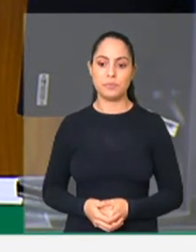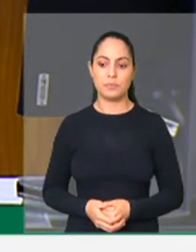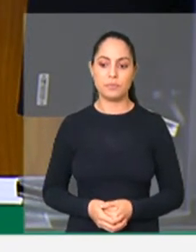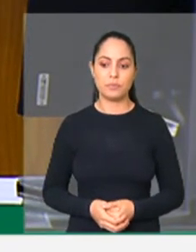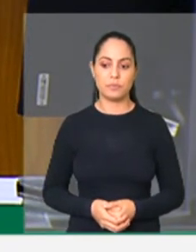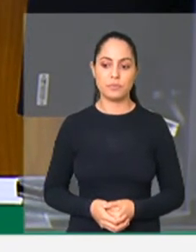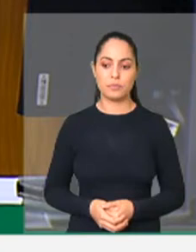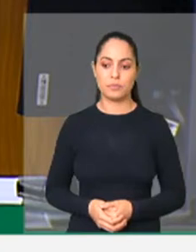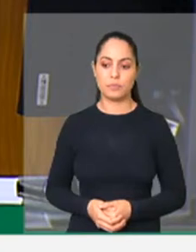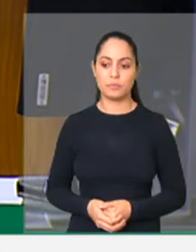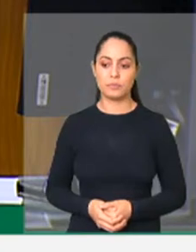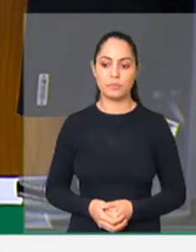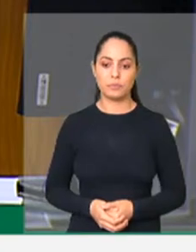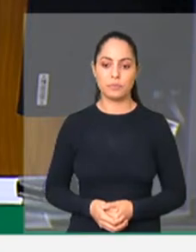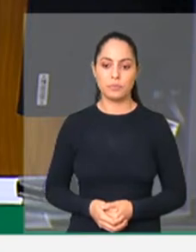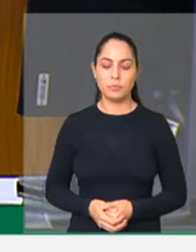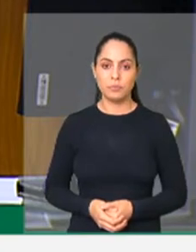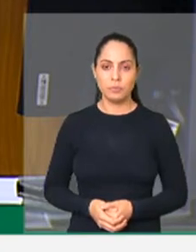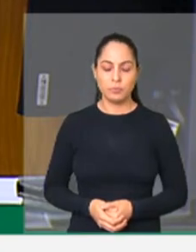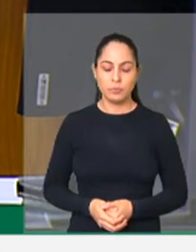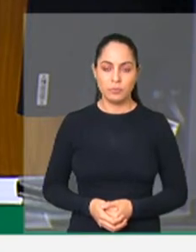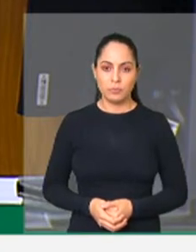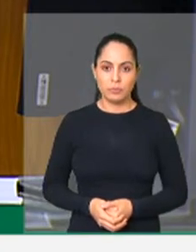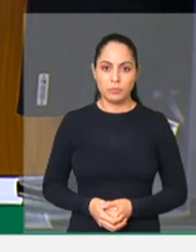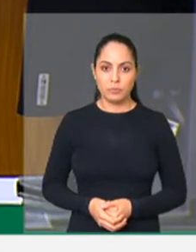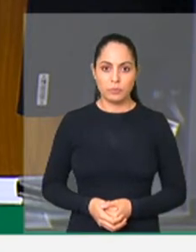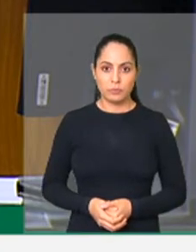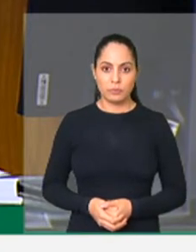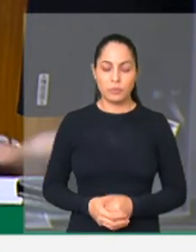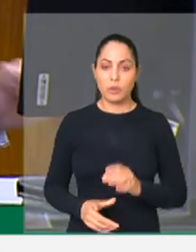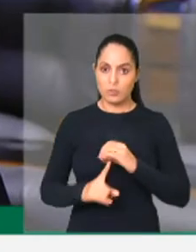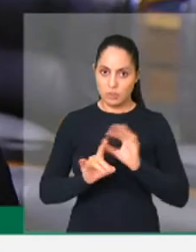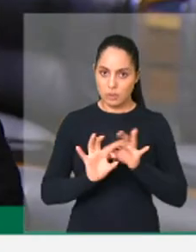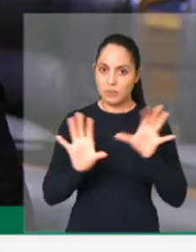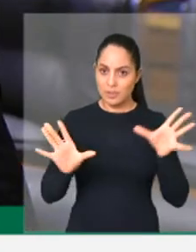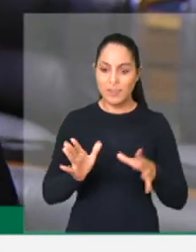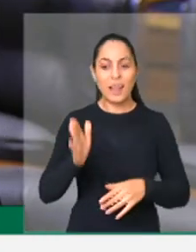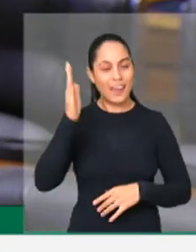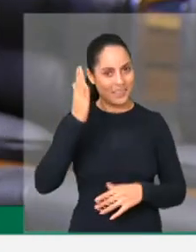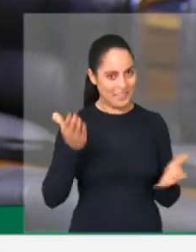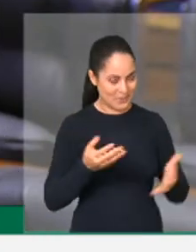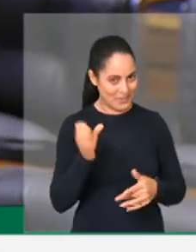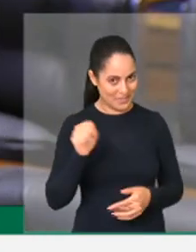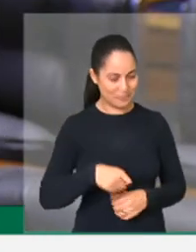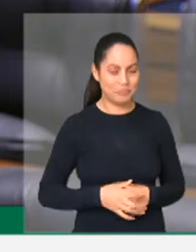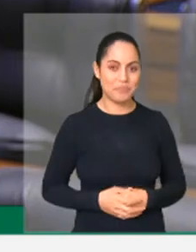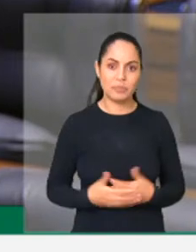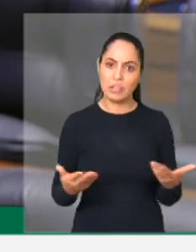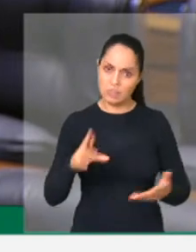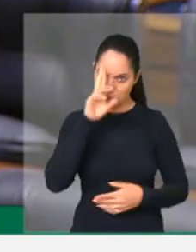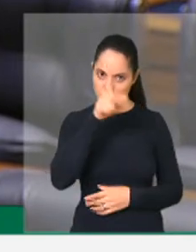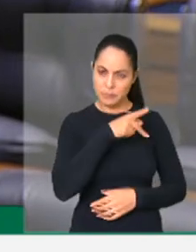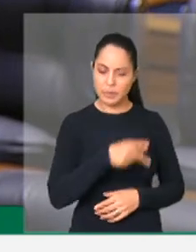O... DESSE PASSIVO JUNTO AO FUNDO DE INVESTIMENTO DA AMAZÔNIA... FUNDO INVESTIMENTO DO NORDESTE.